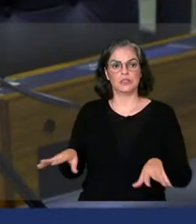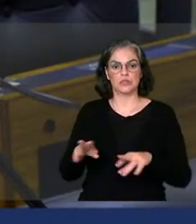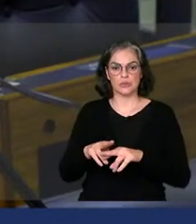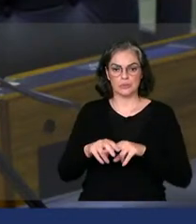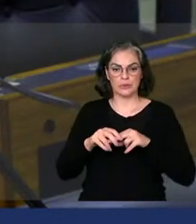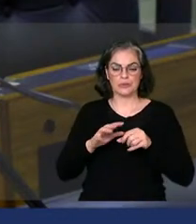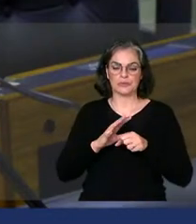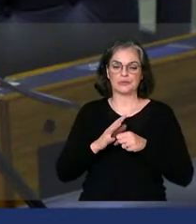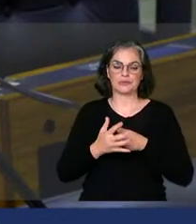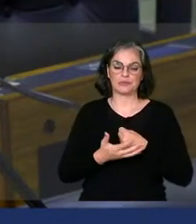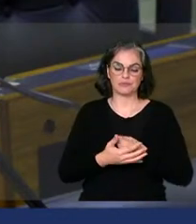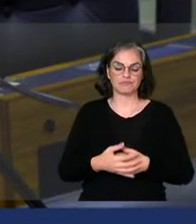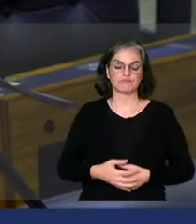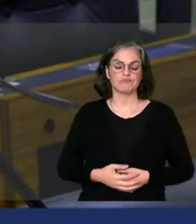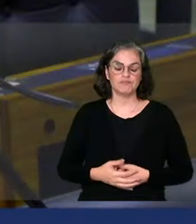MOMENTO DE PANDEMIA, O SETOR ESTÁ IMPACTADO PELA COVID E